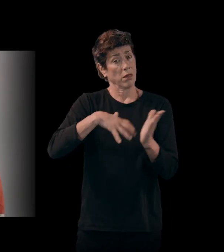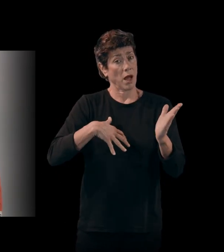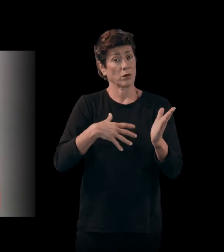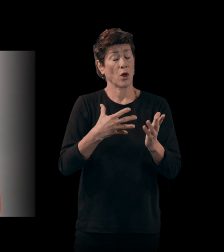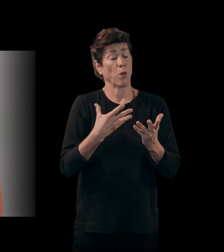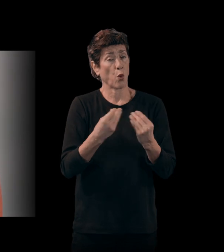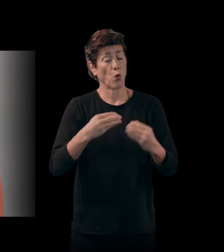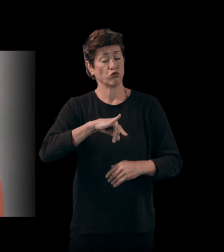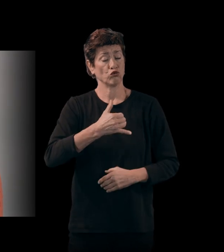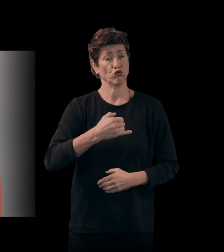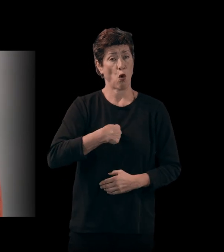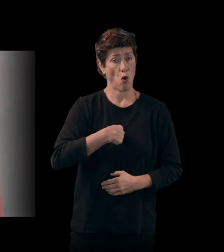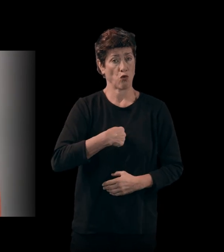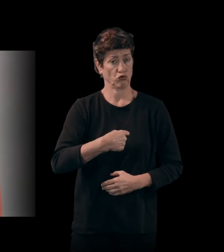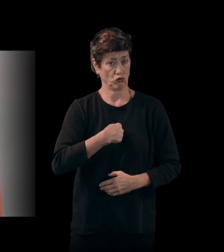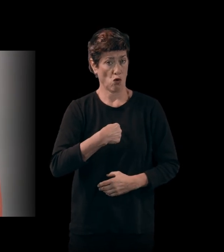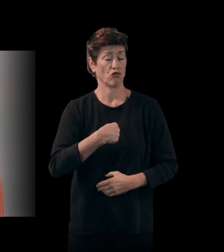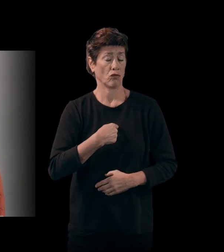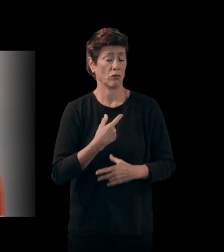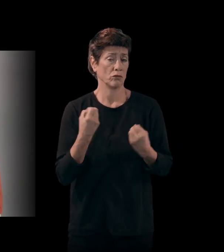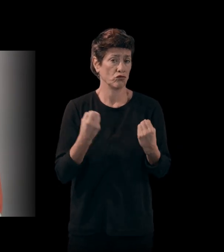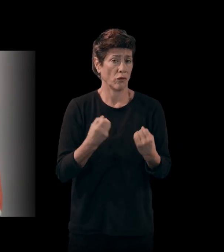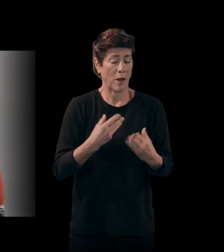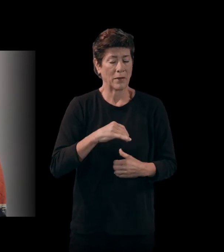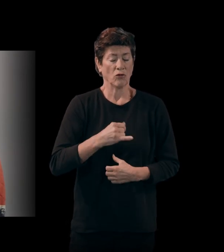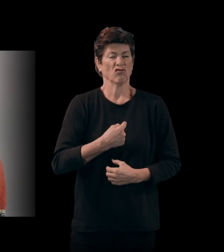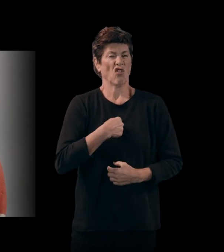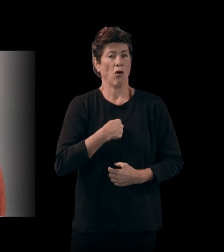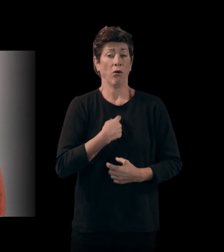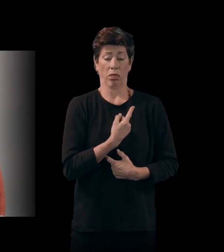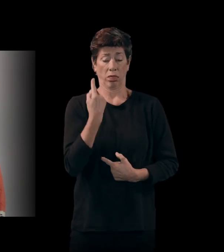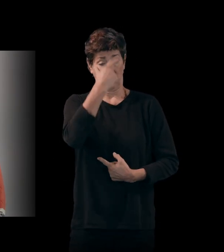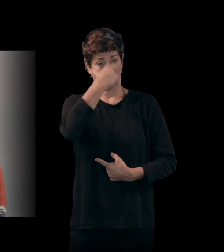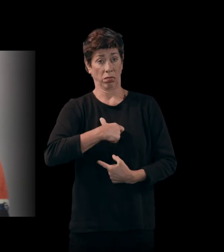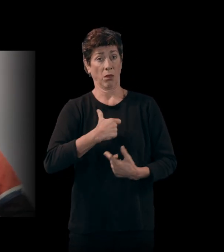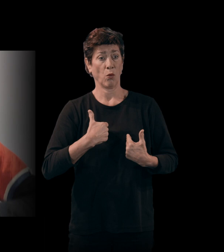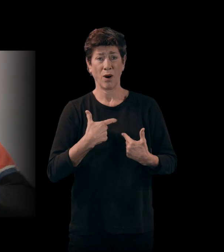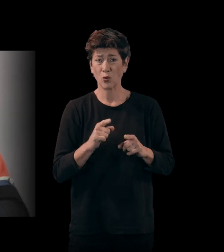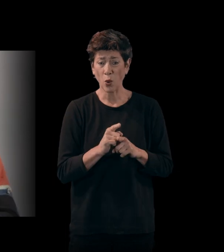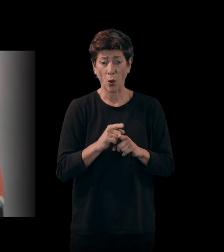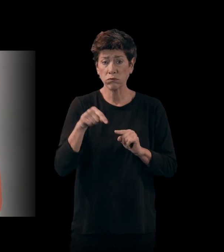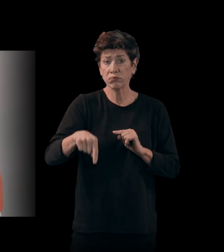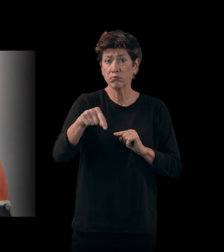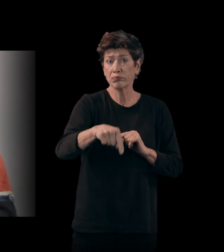Il y a beaucoup de jeu dans le texte. Mais à travers le jeu, ce n'est pas que moi qui parle, c'est tous les Paul Eluard, le groupe.